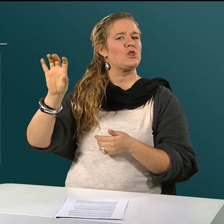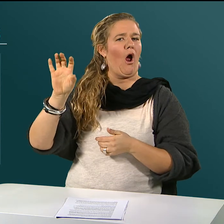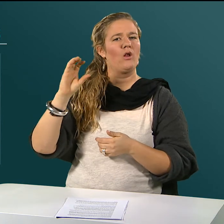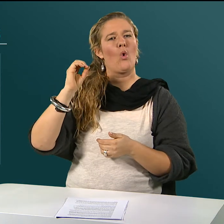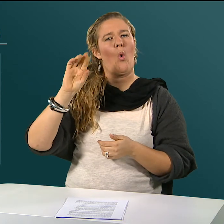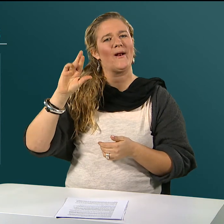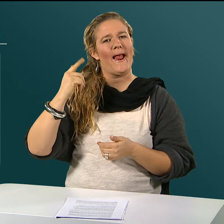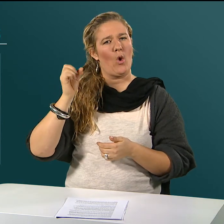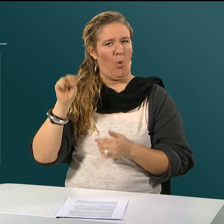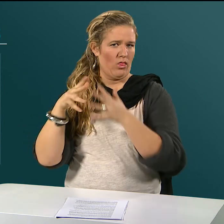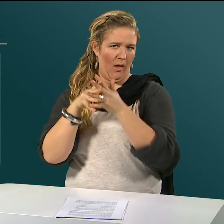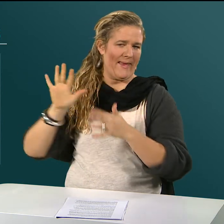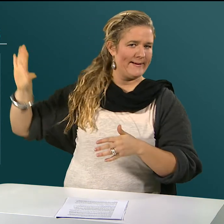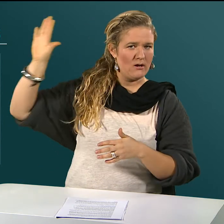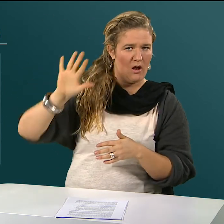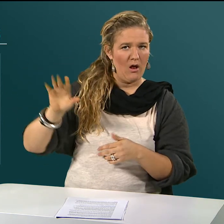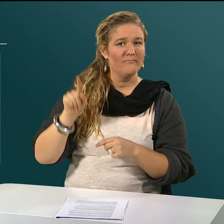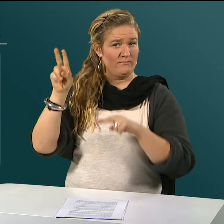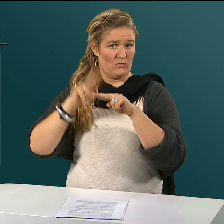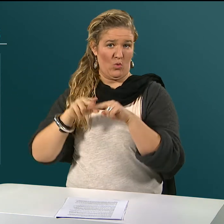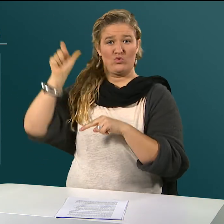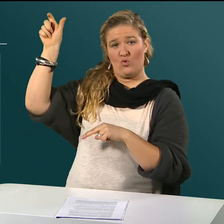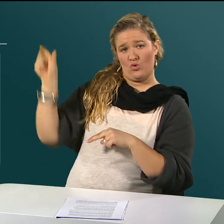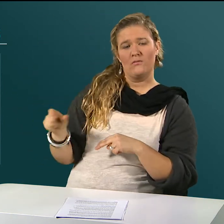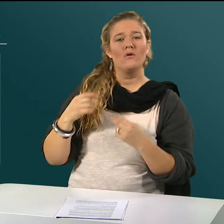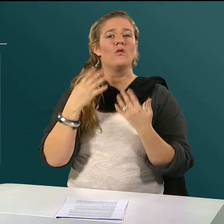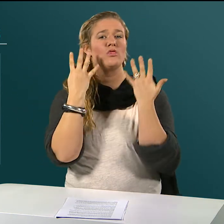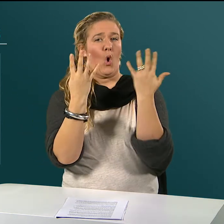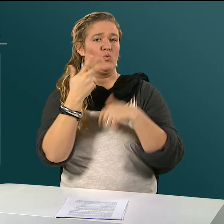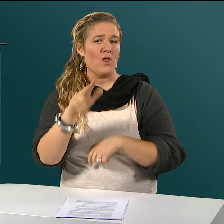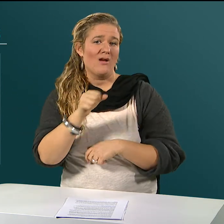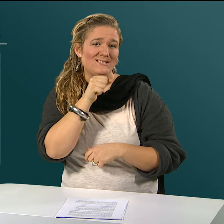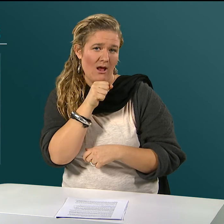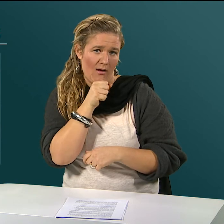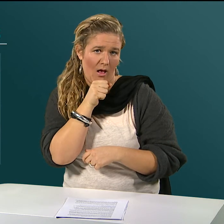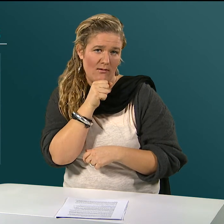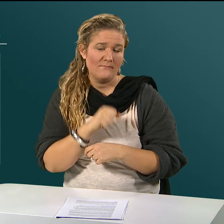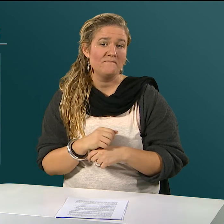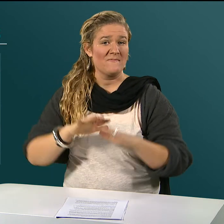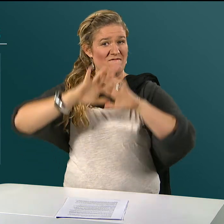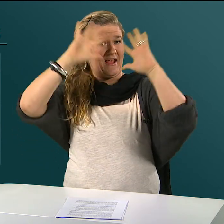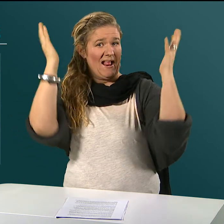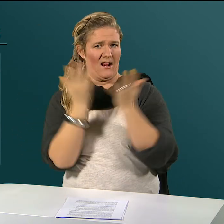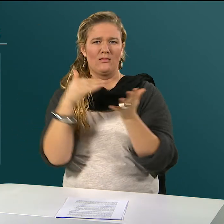Oregon, USA. Er wurde 89 Jahre alt.